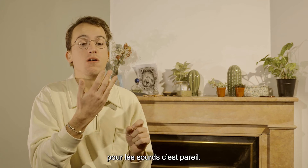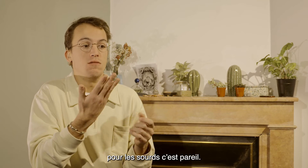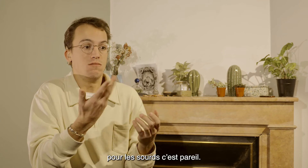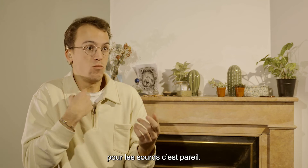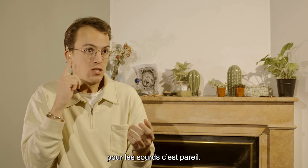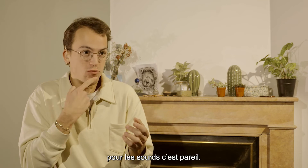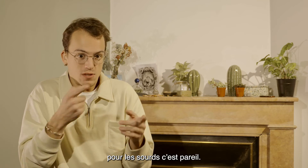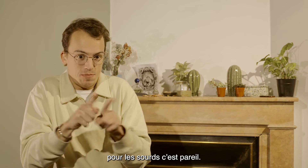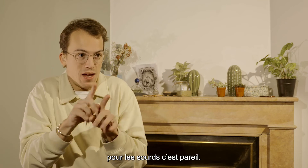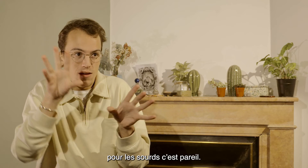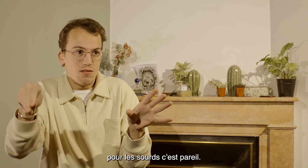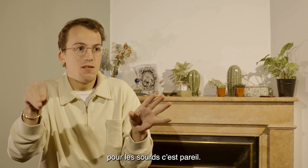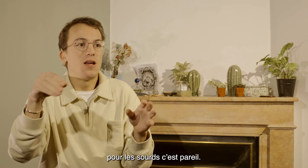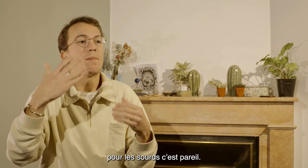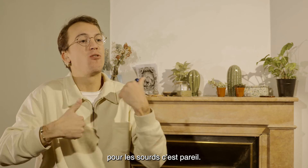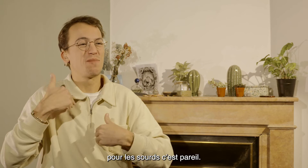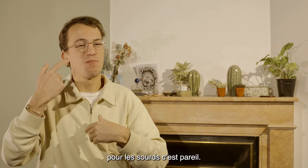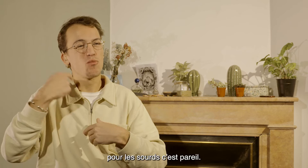pour les sourds c’est pareil.